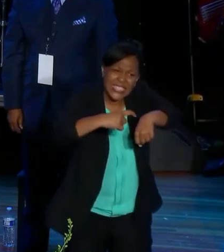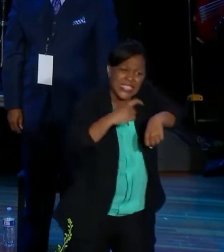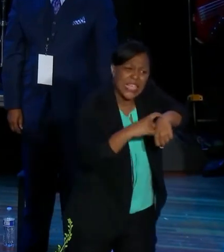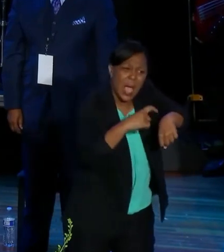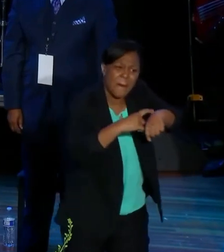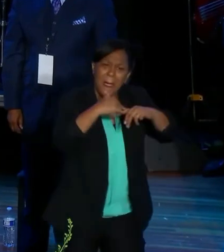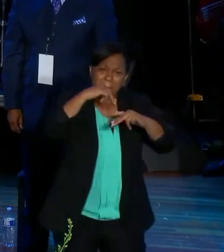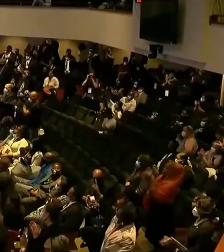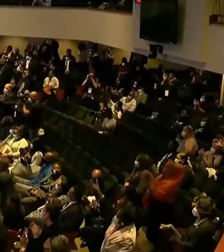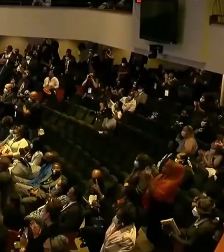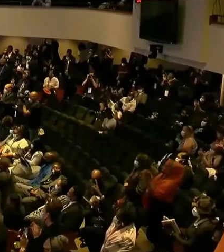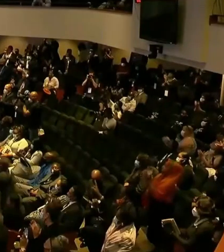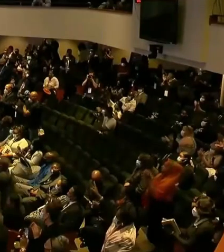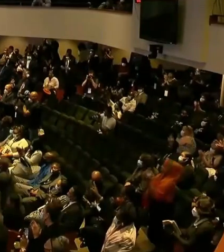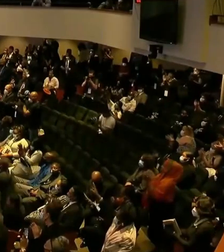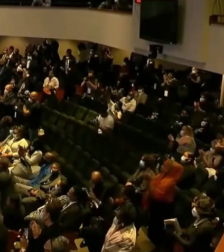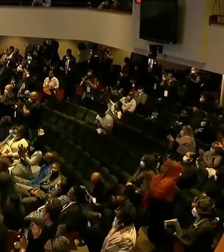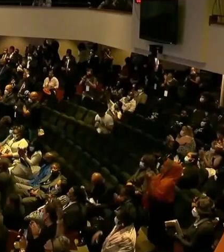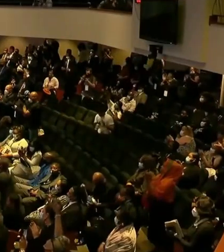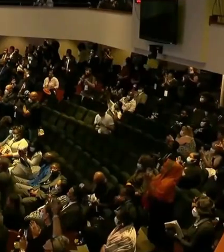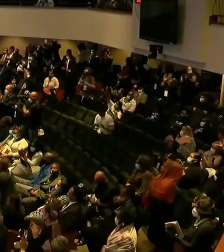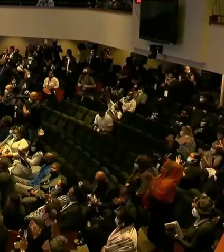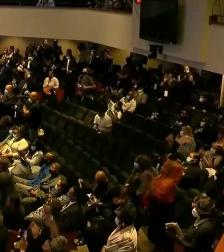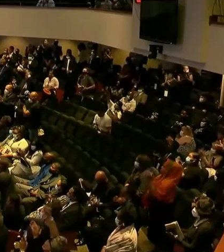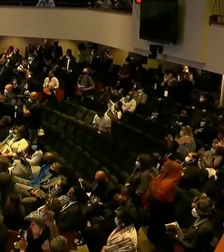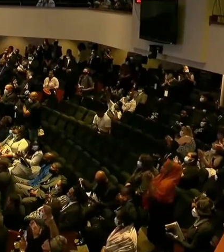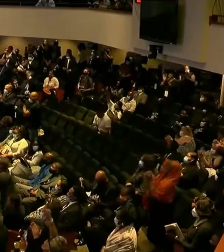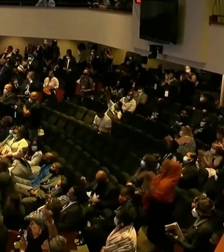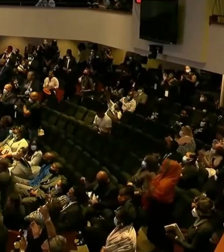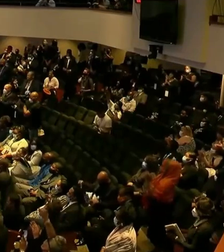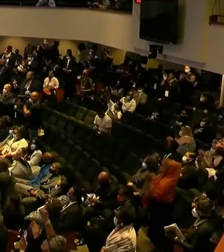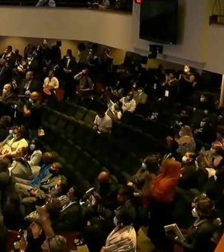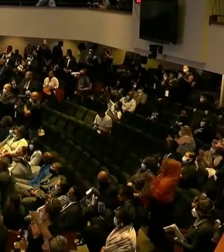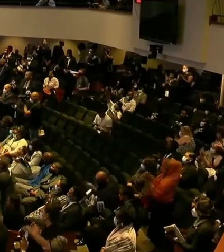för det kriminella rättssystemet !